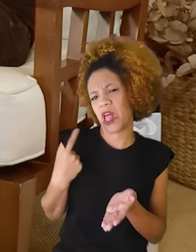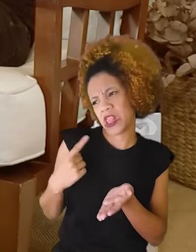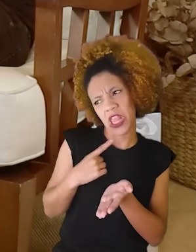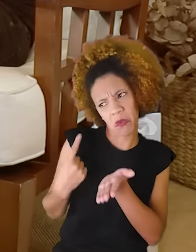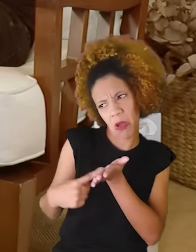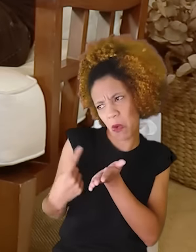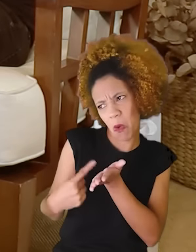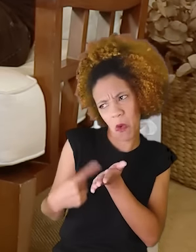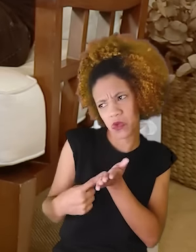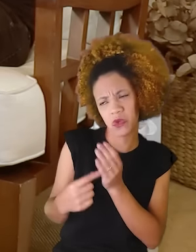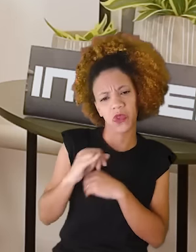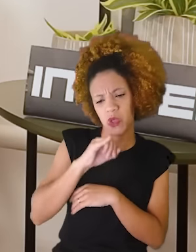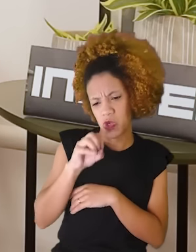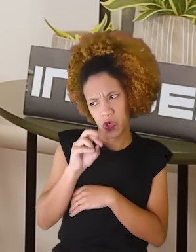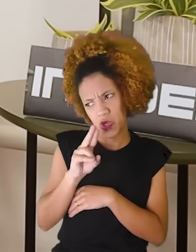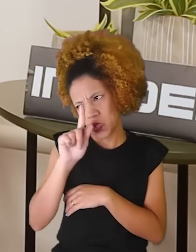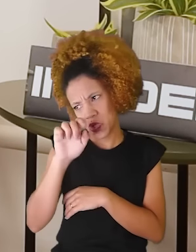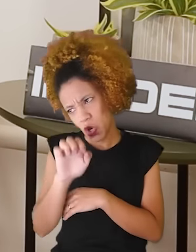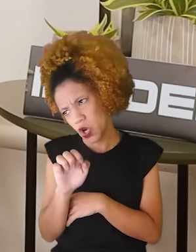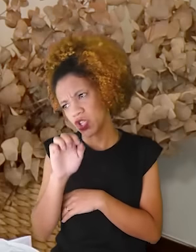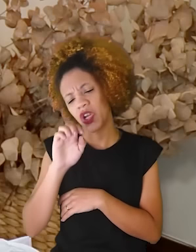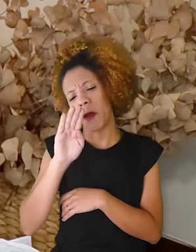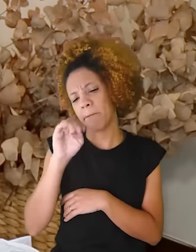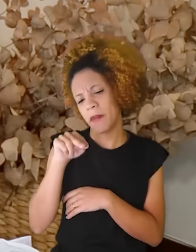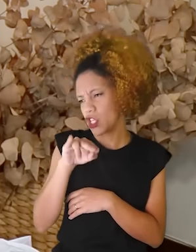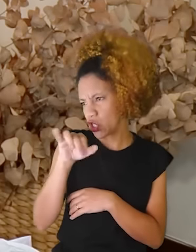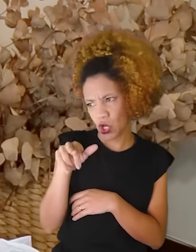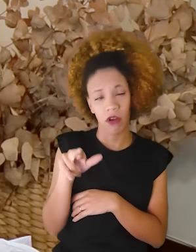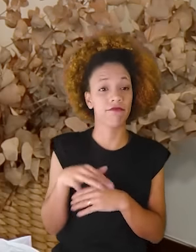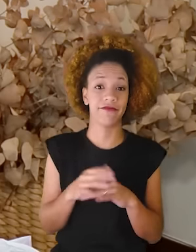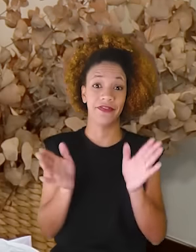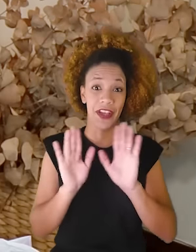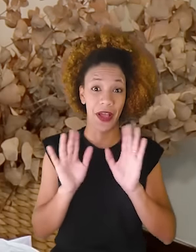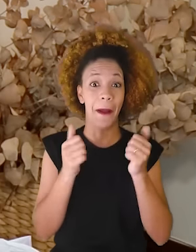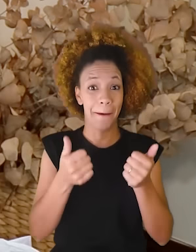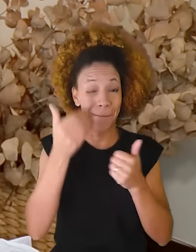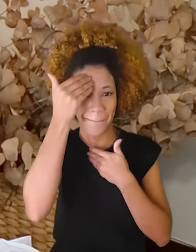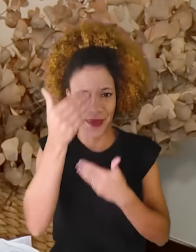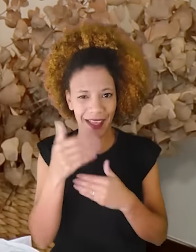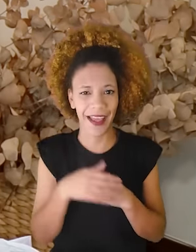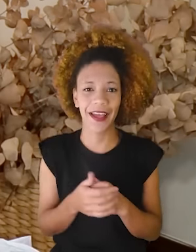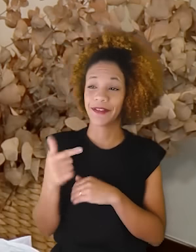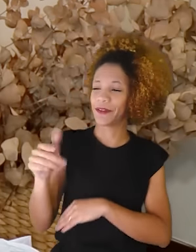um acordo lá né mas deve ser cara todo dia ele fazendo Fala galera obrigado Mais um dia no copo